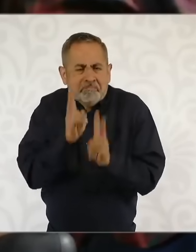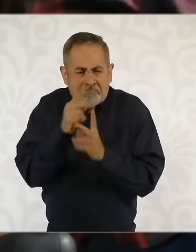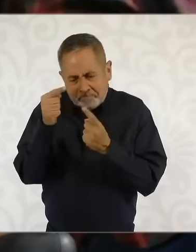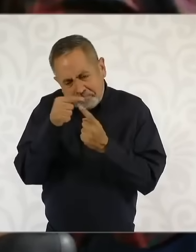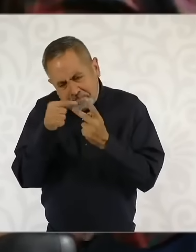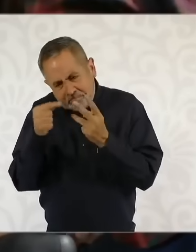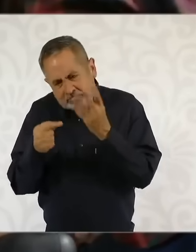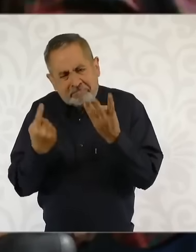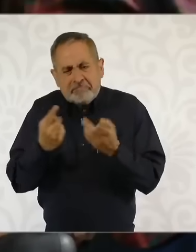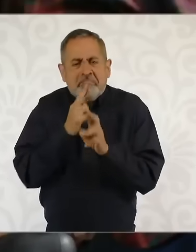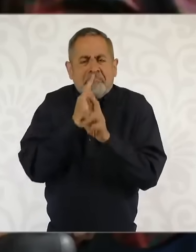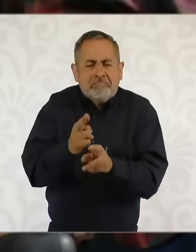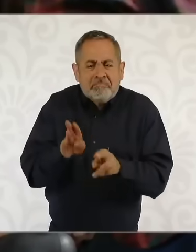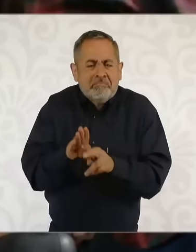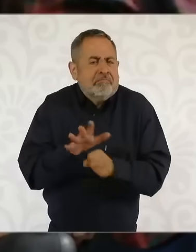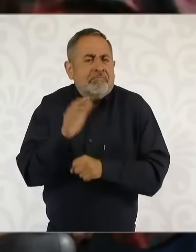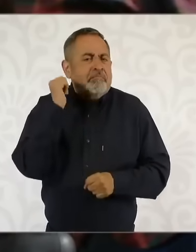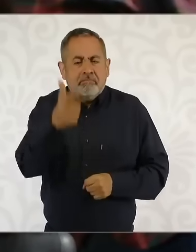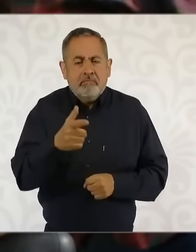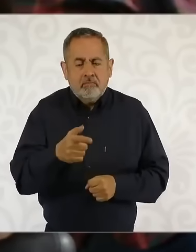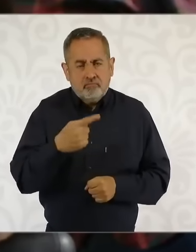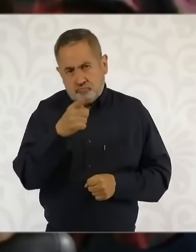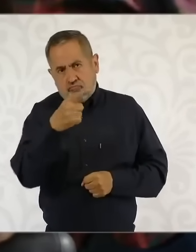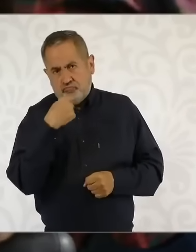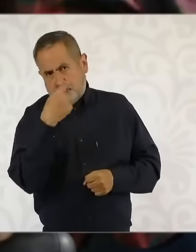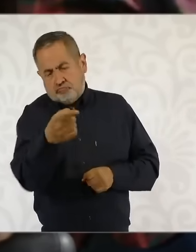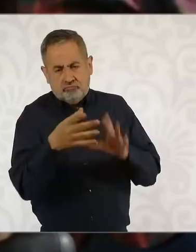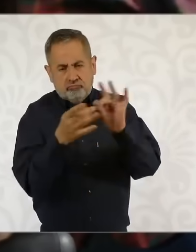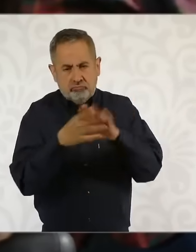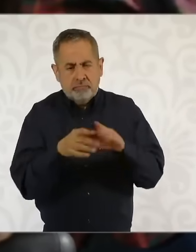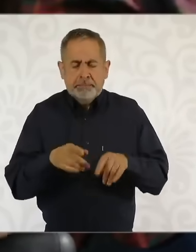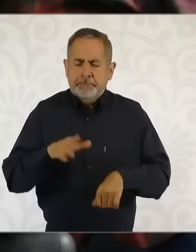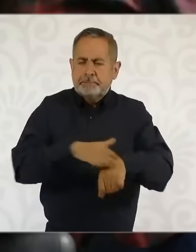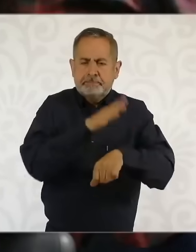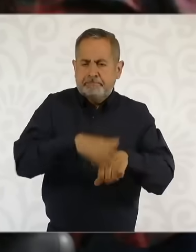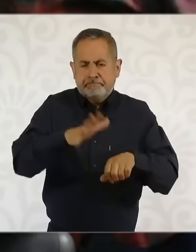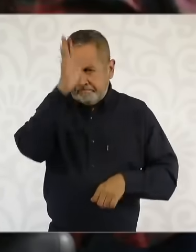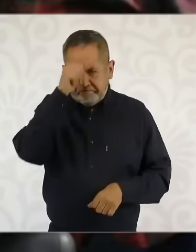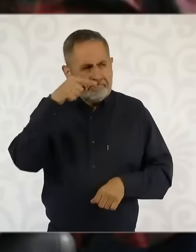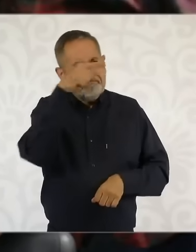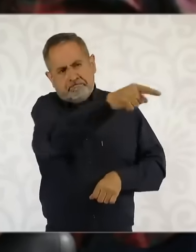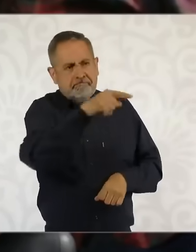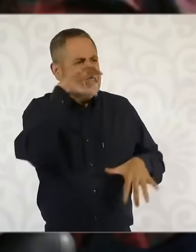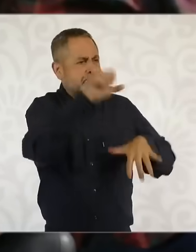o qué le respondió eh después de que usted eh desaprobó las redadas que se han visto